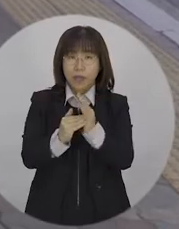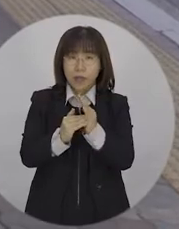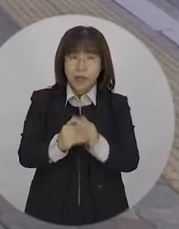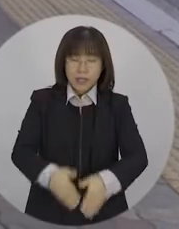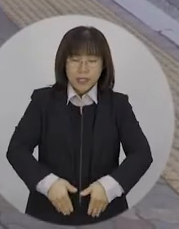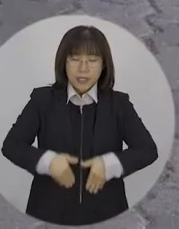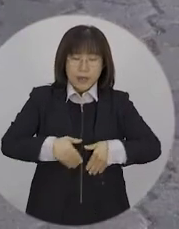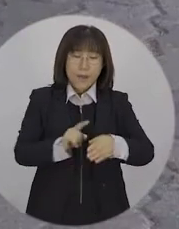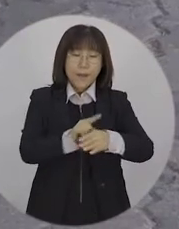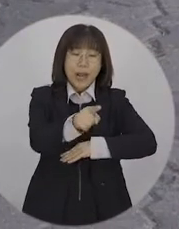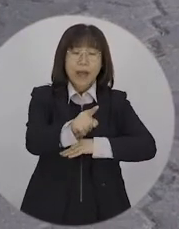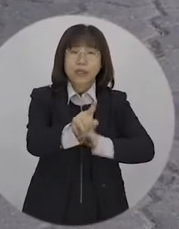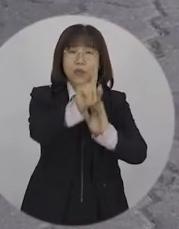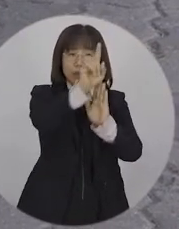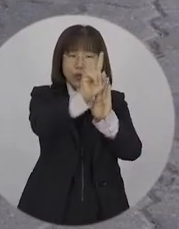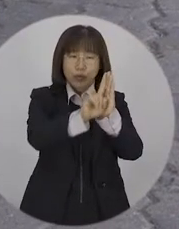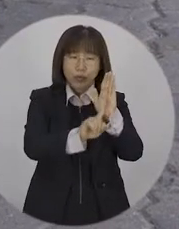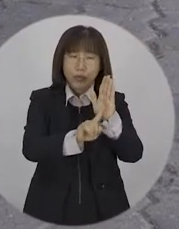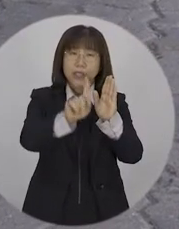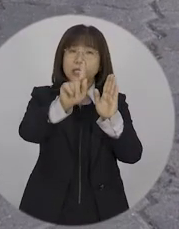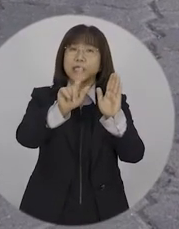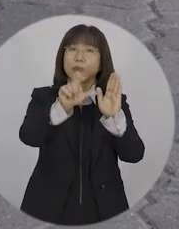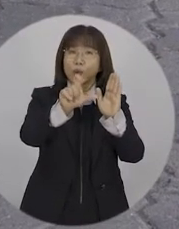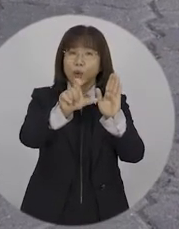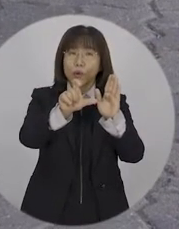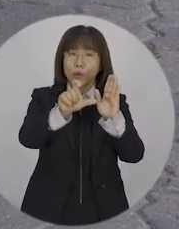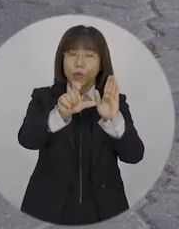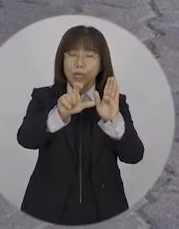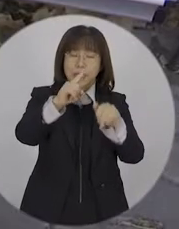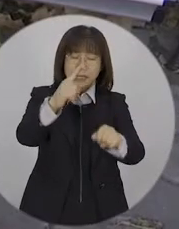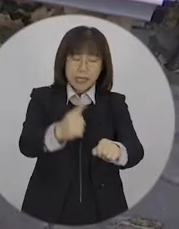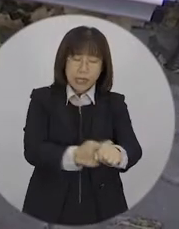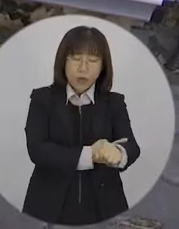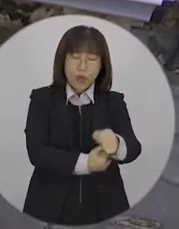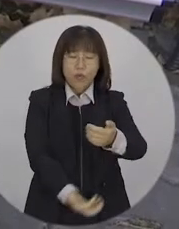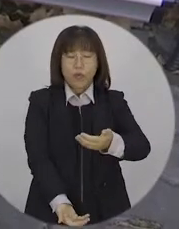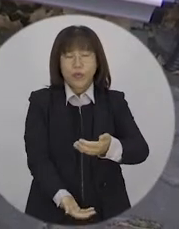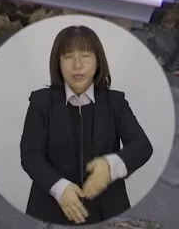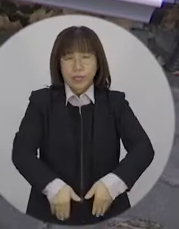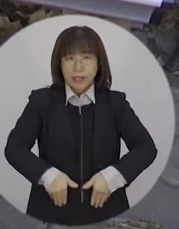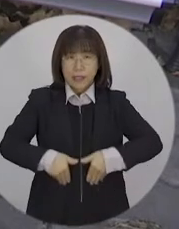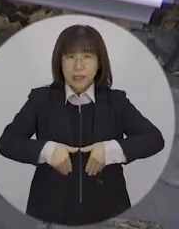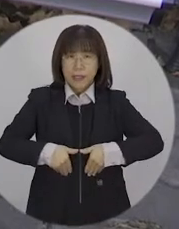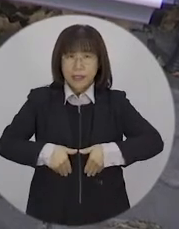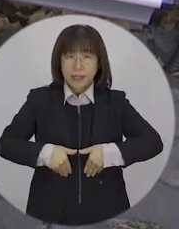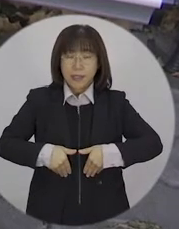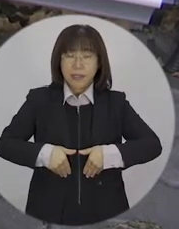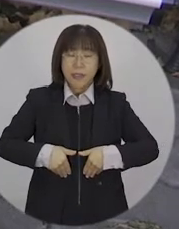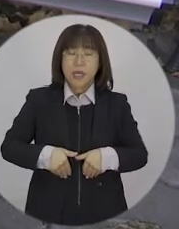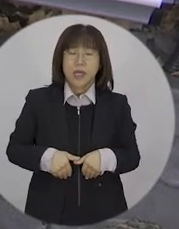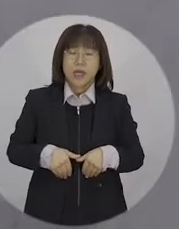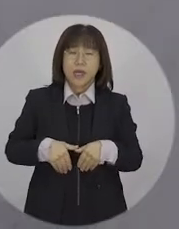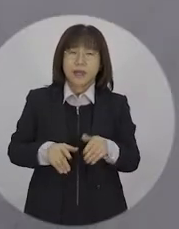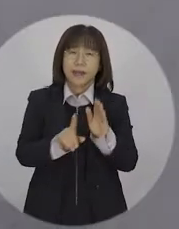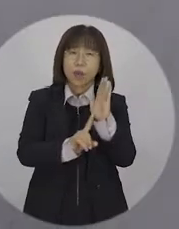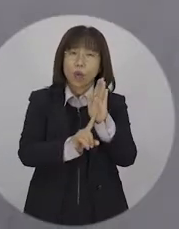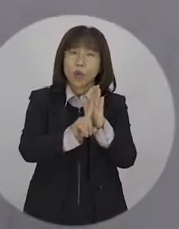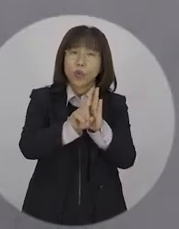Kursi yang tersebut dirancang untuk beroperasi otomatis saat suhu luar turun di bawah 15 derajat dan mempertahankan suhu 35 derajat.